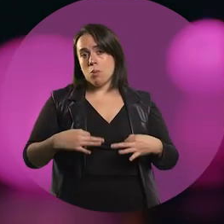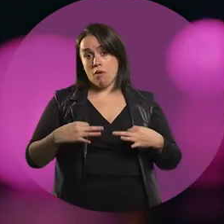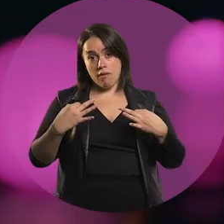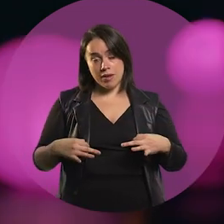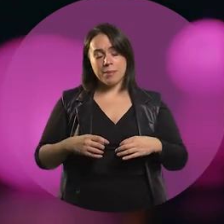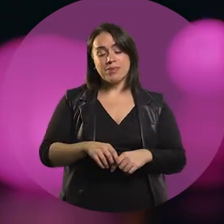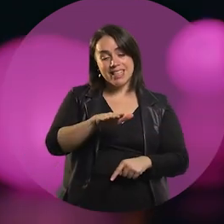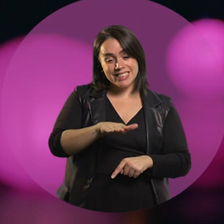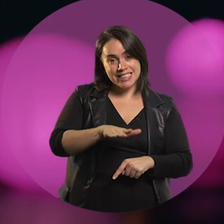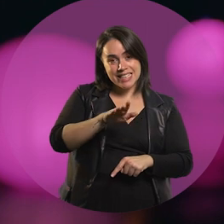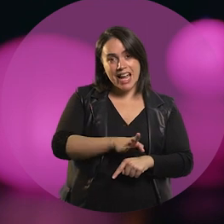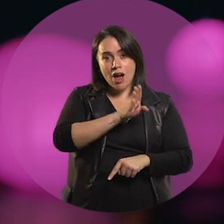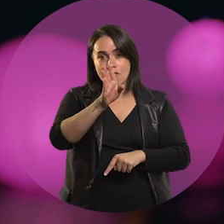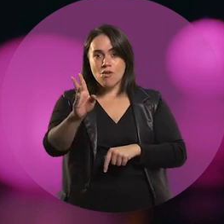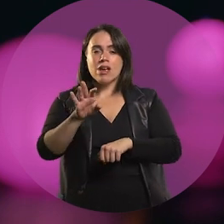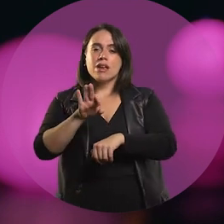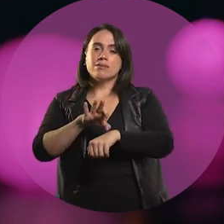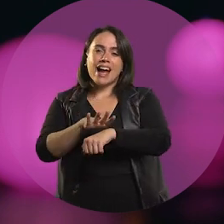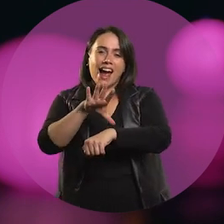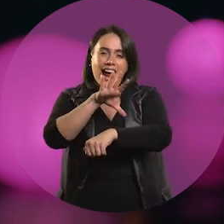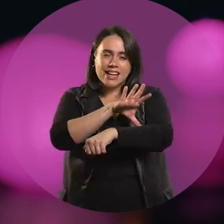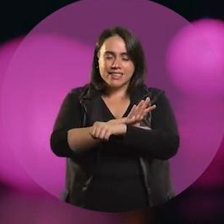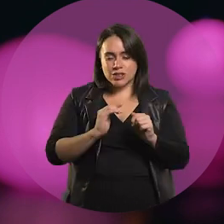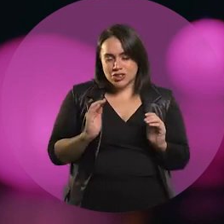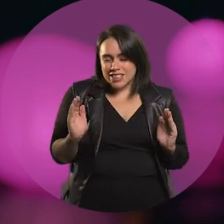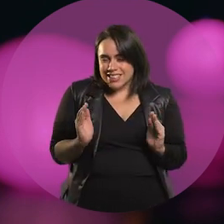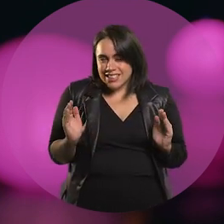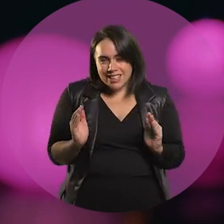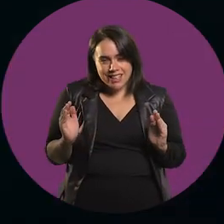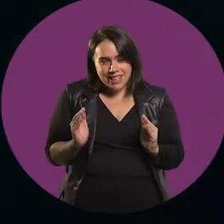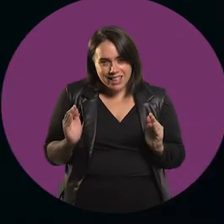De chica fui a la guardería de Lourdes, así, bien chiquitita,